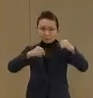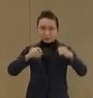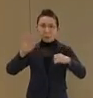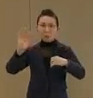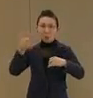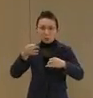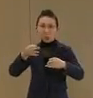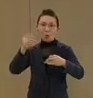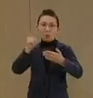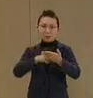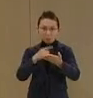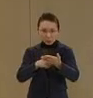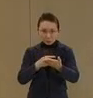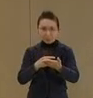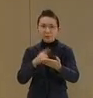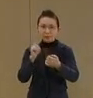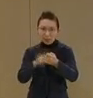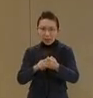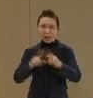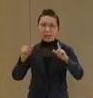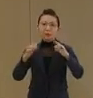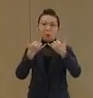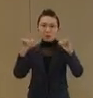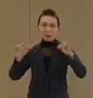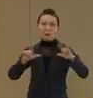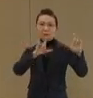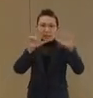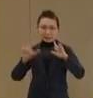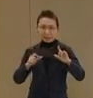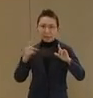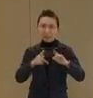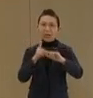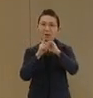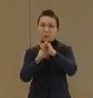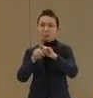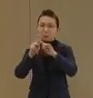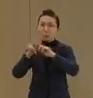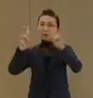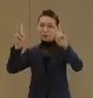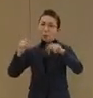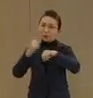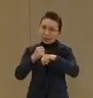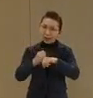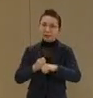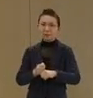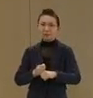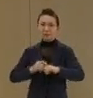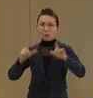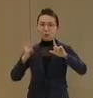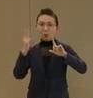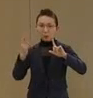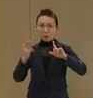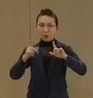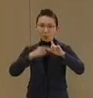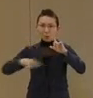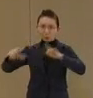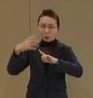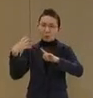都民の暮し 中小企業 大変です 東京都がもっと役割を 果たすべきです